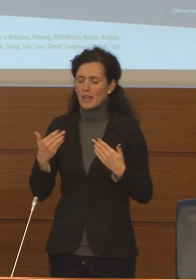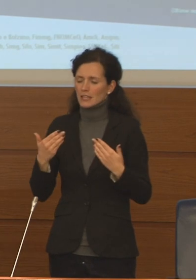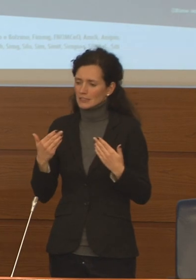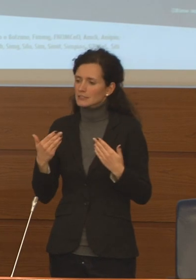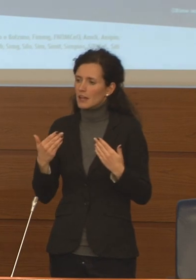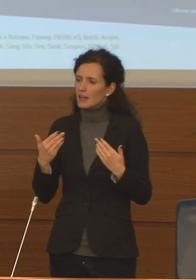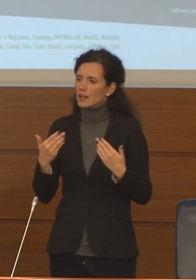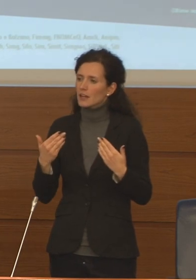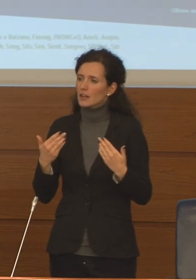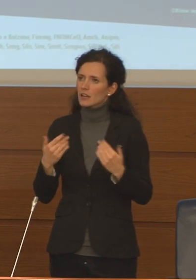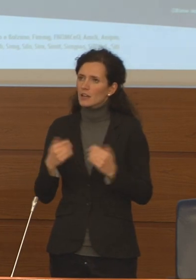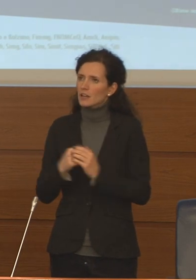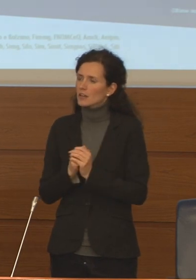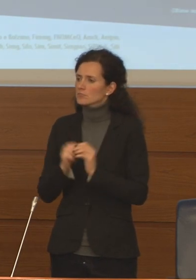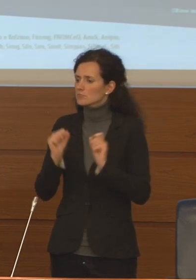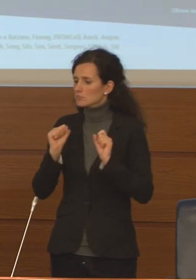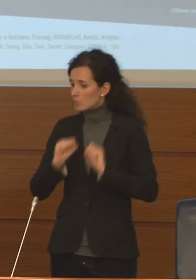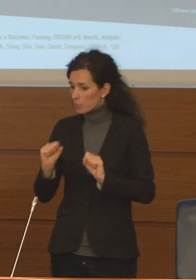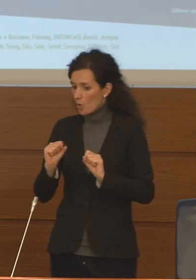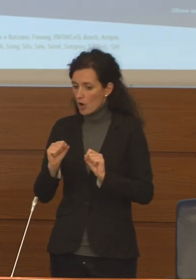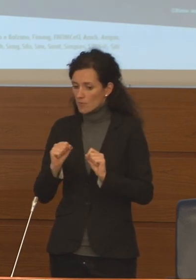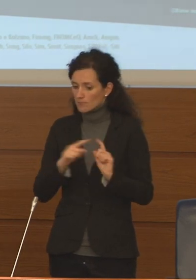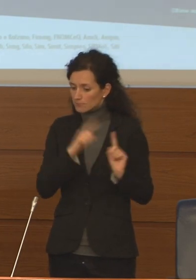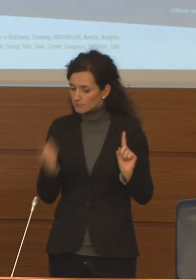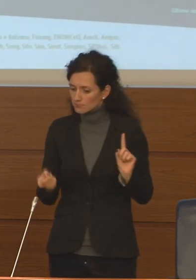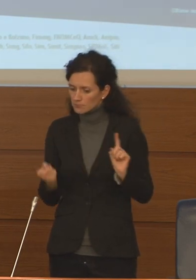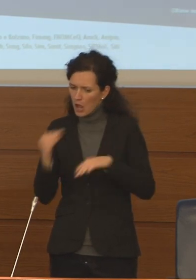dati alla mano aggiornati ovviamente, si possono fare delle previsioni sia